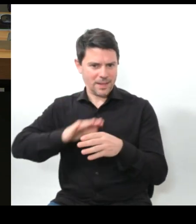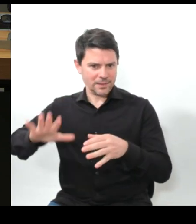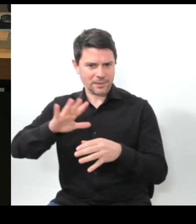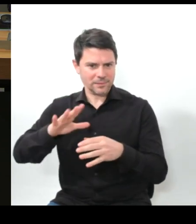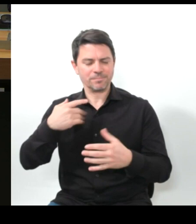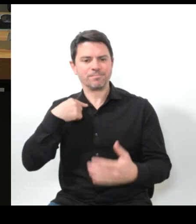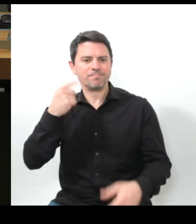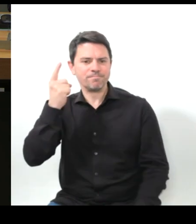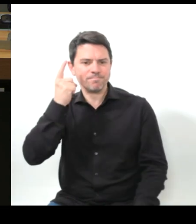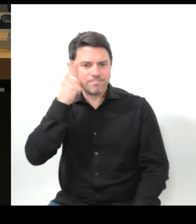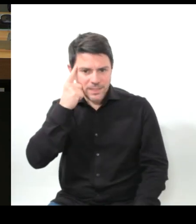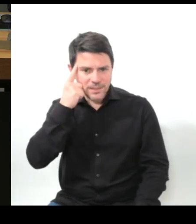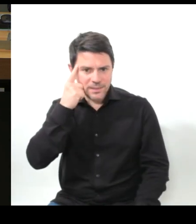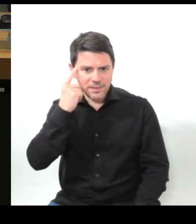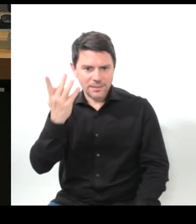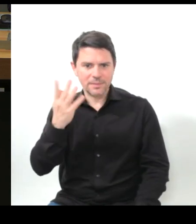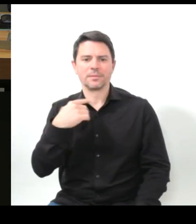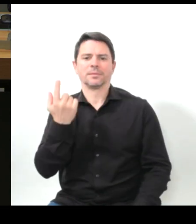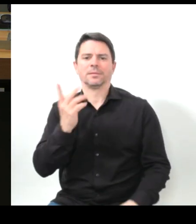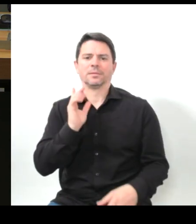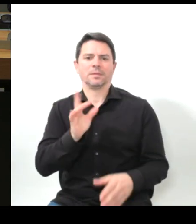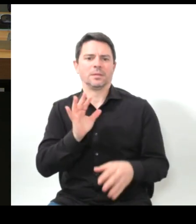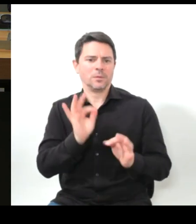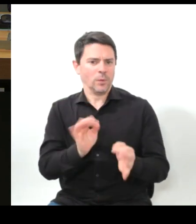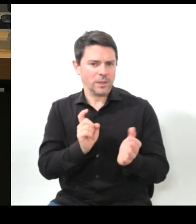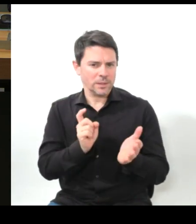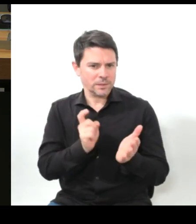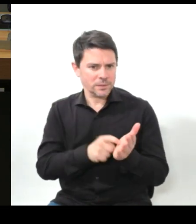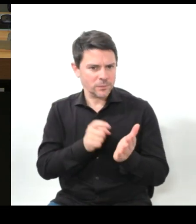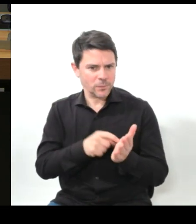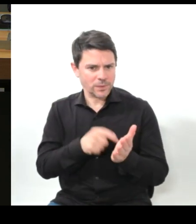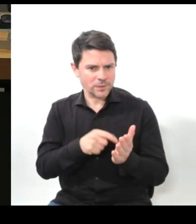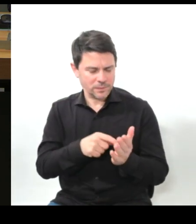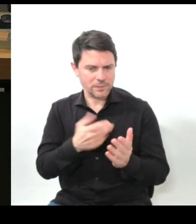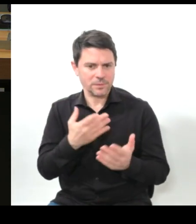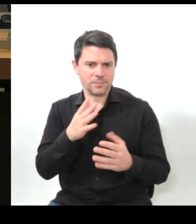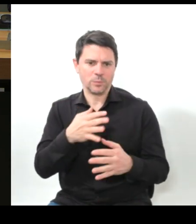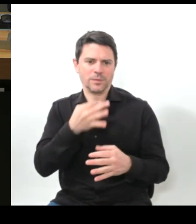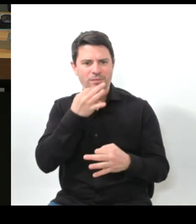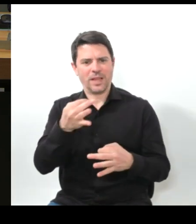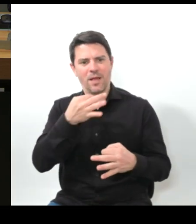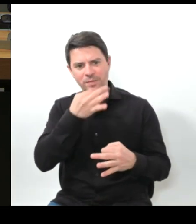die Abgeordnetenhauswahl hinaus, mit dieser Wahlwiederholung verbunden ist, erst recht, wenn